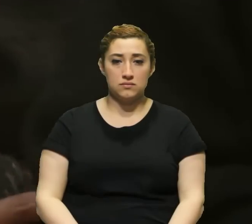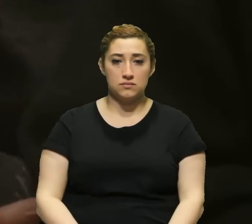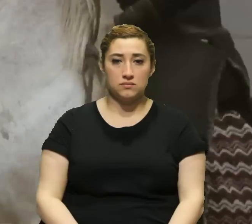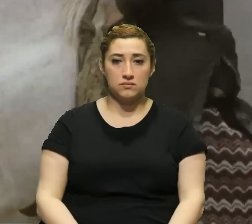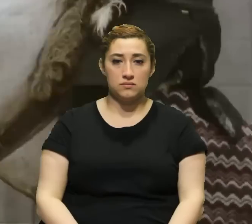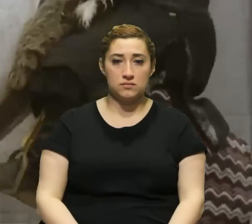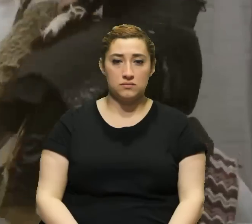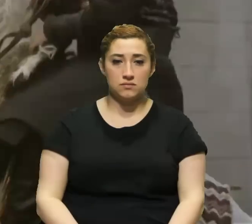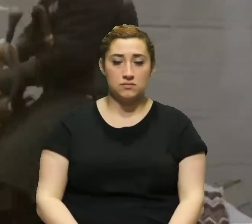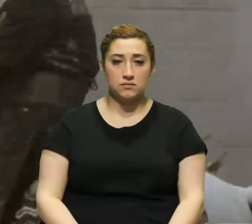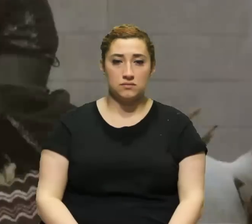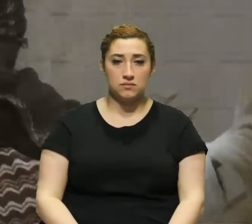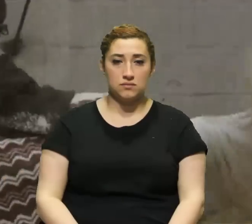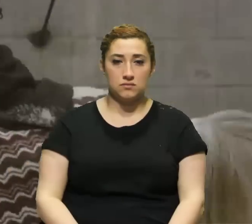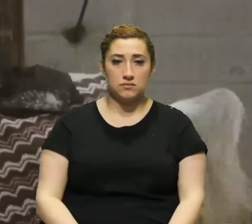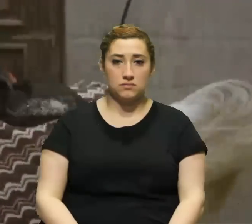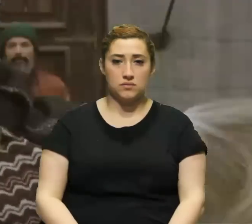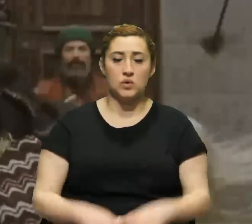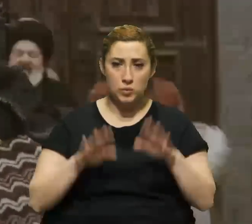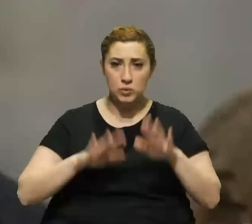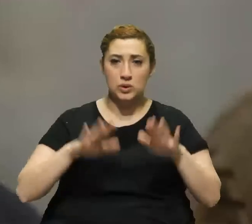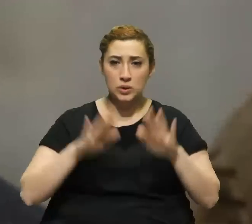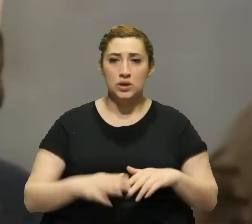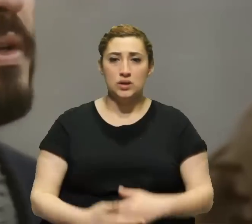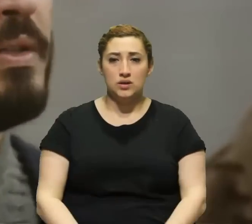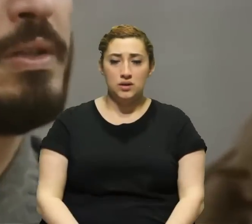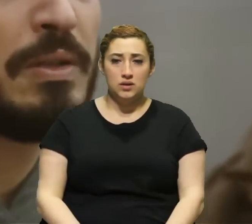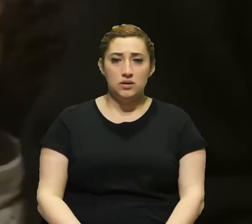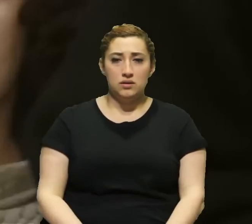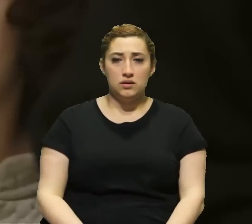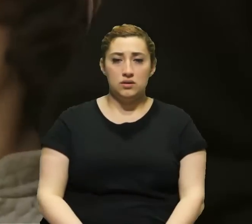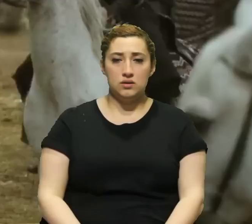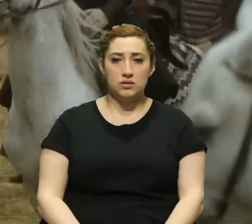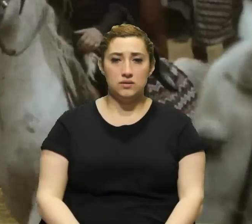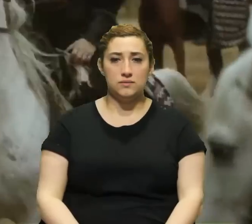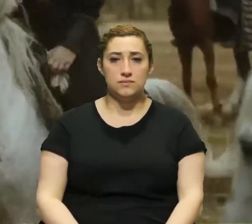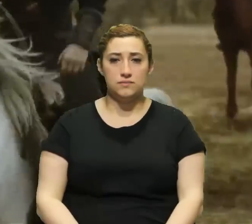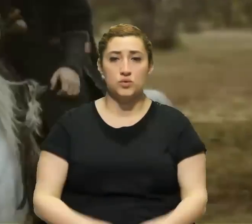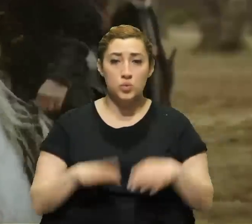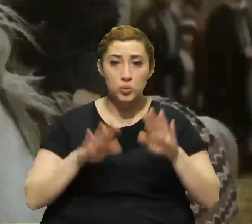Dur oğlum, dur oğlum! Dur, dur, dur oğlum, dur oğlum dur!